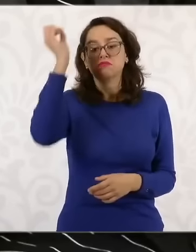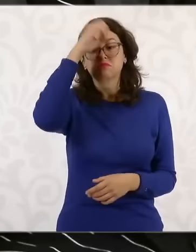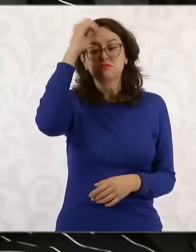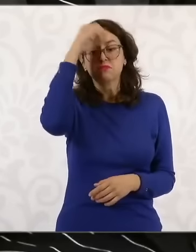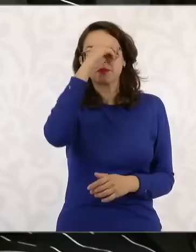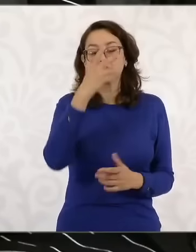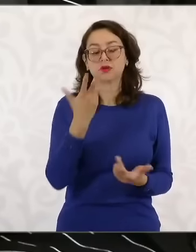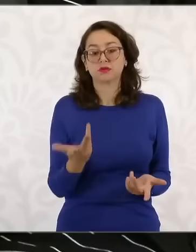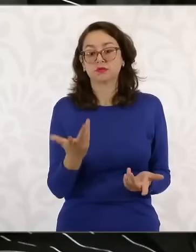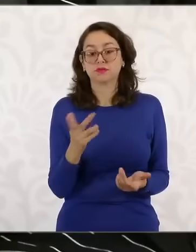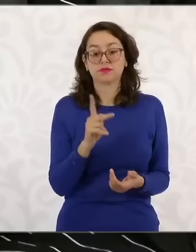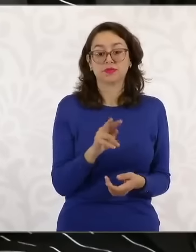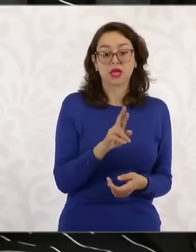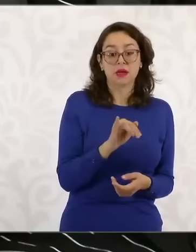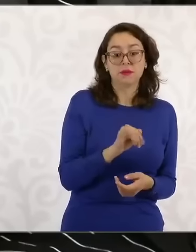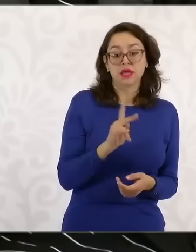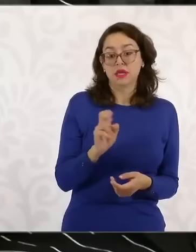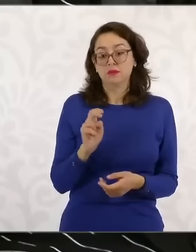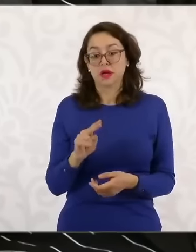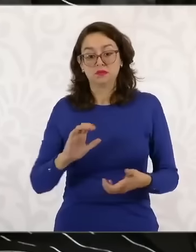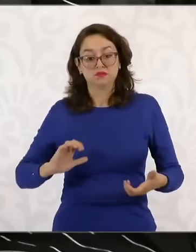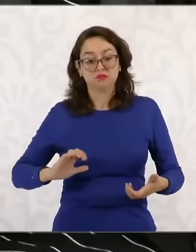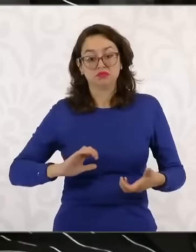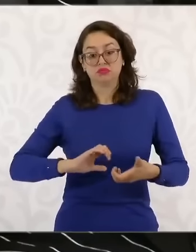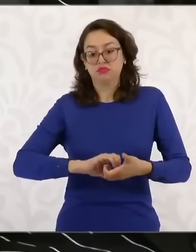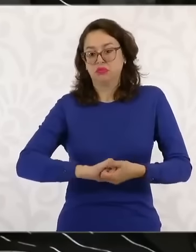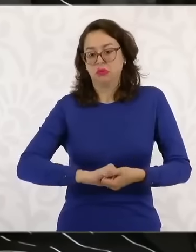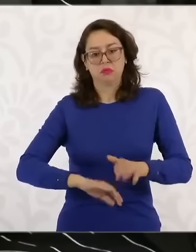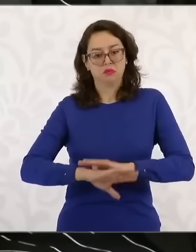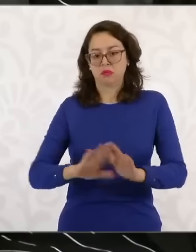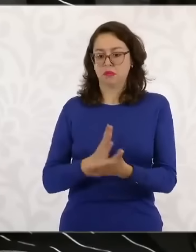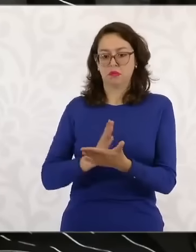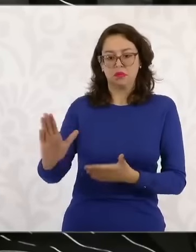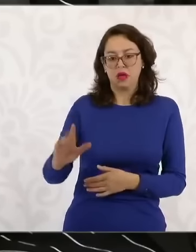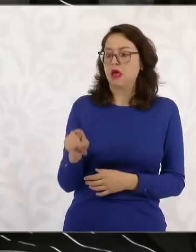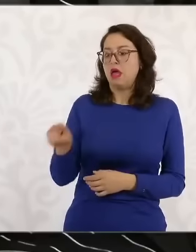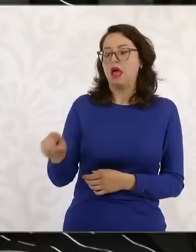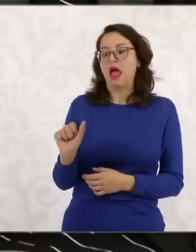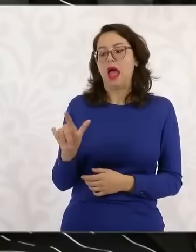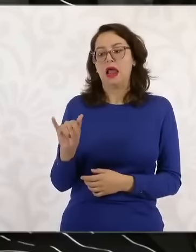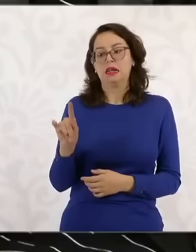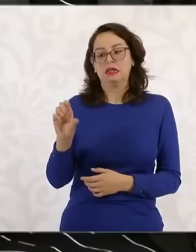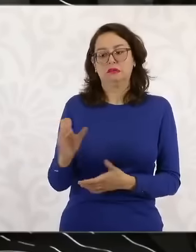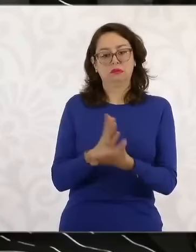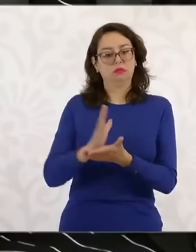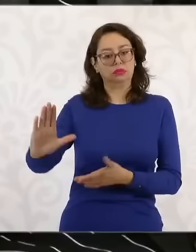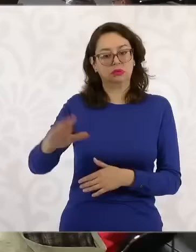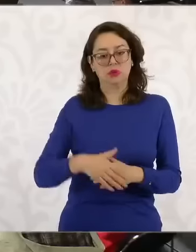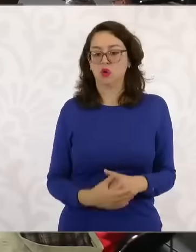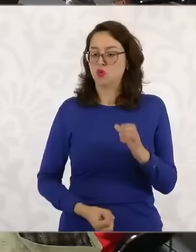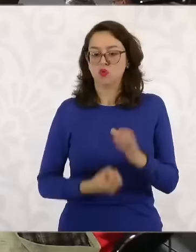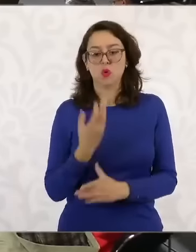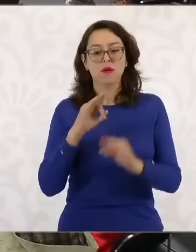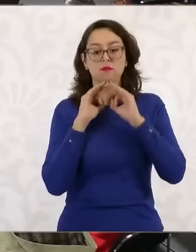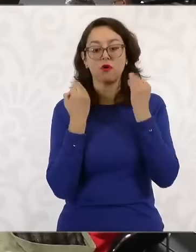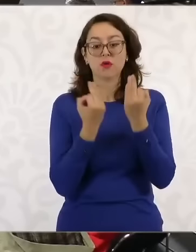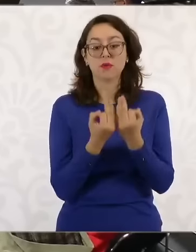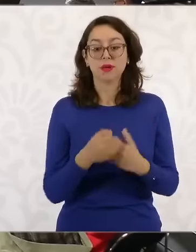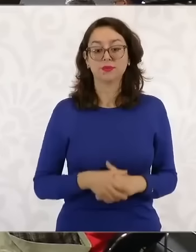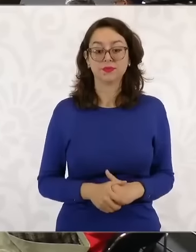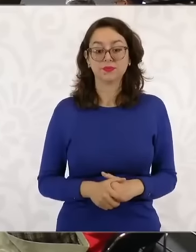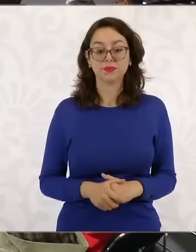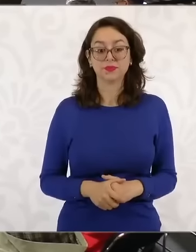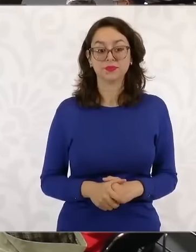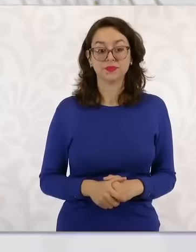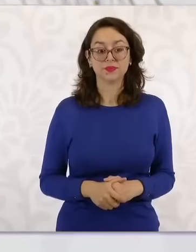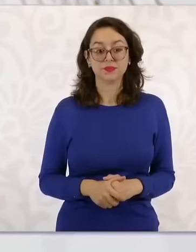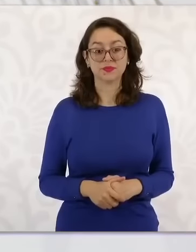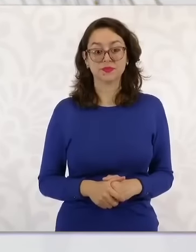no estarse contaminando de la figura de Alito Moreno, sino este sino ya ahora sí refundarse?